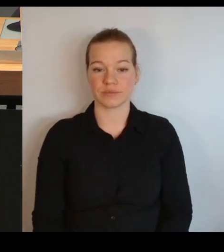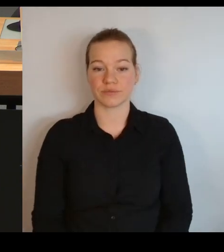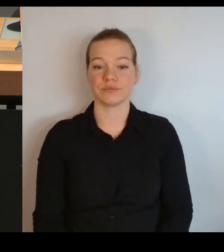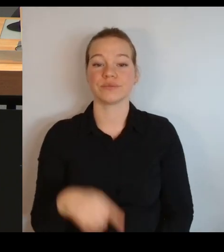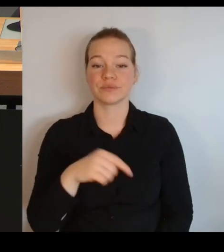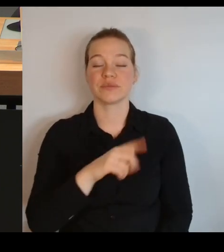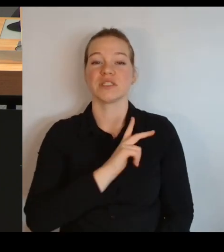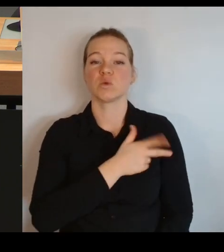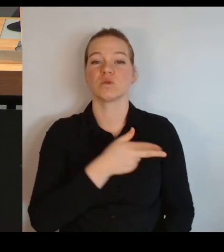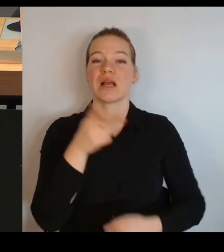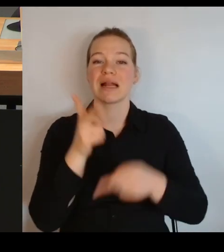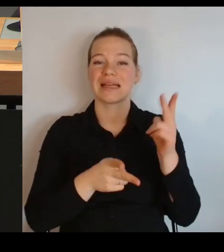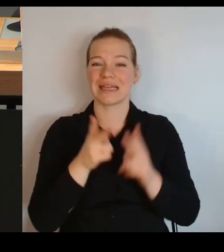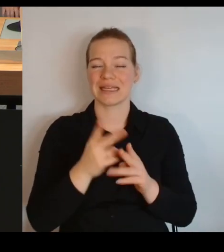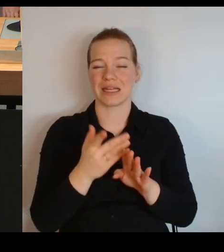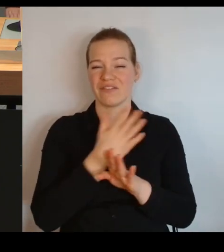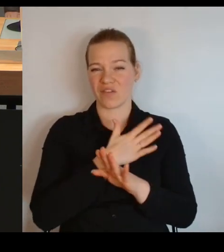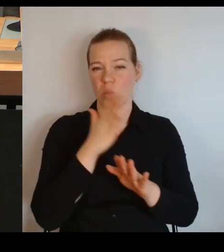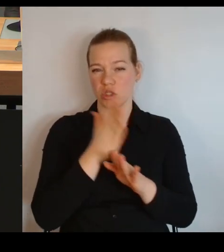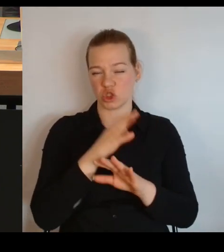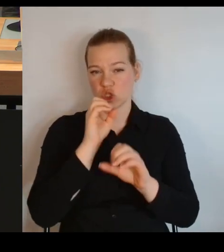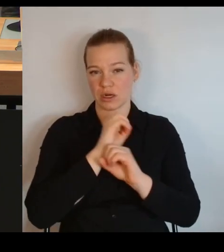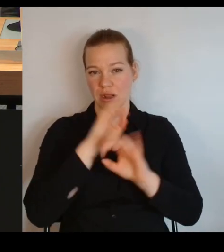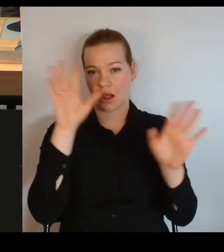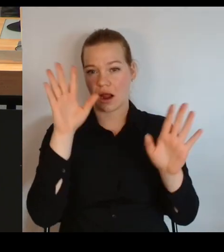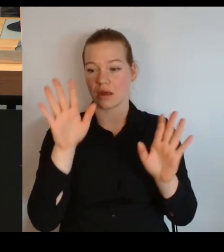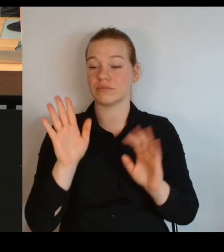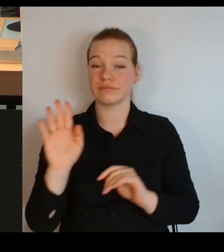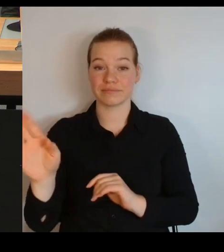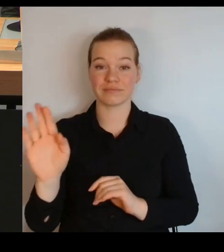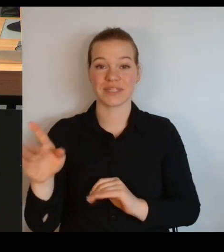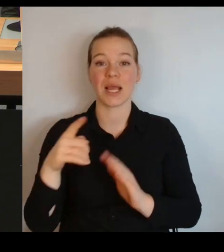für die derzeit geltende Regelung das Problem nicht im Regelungscharakter